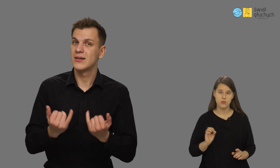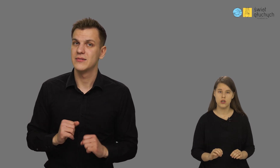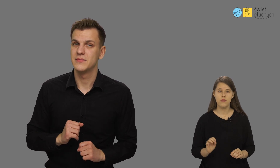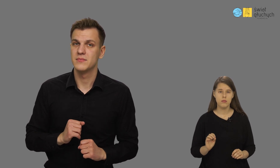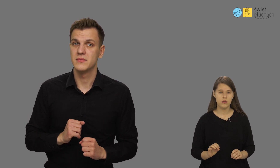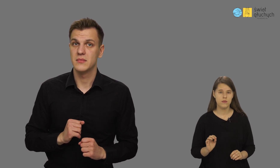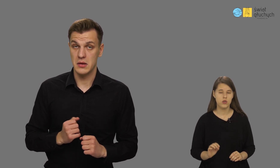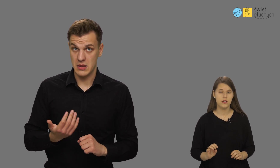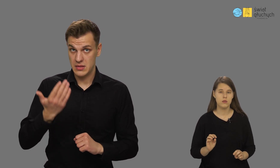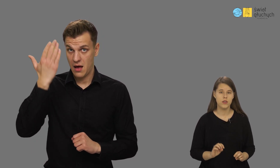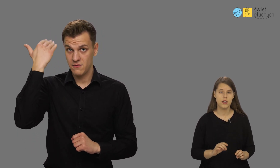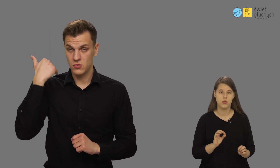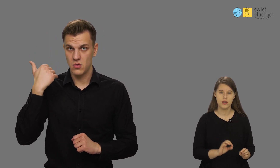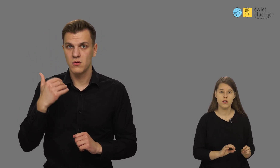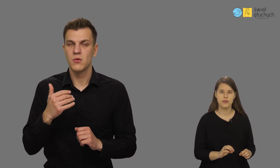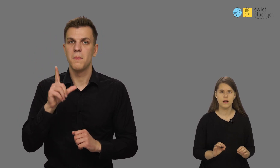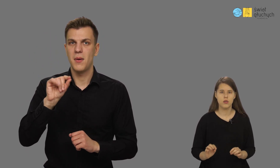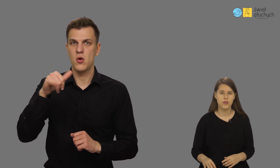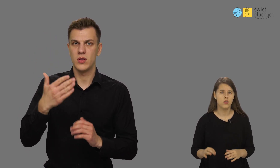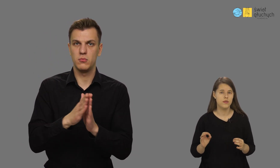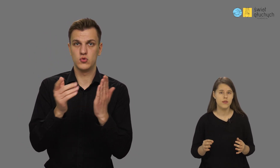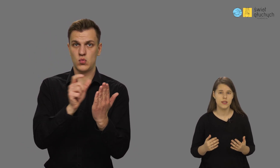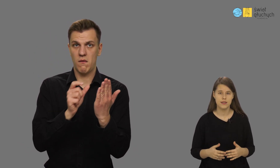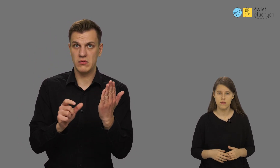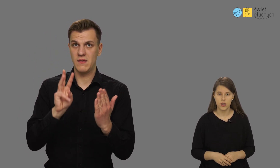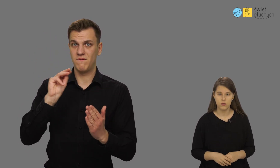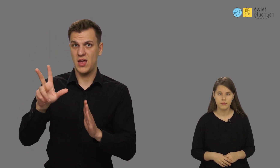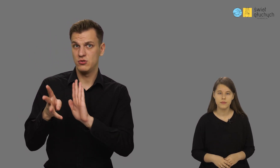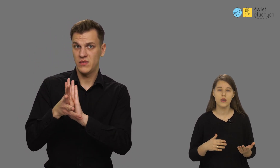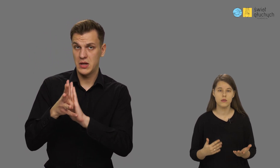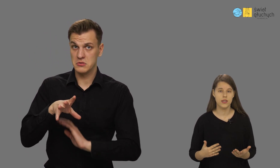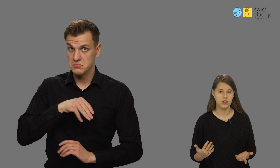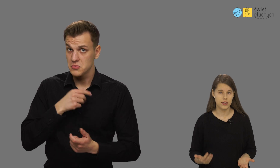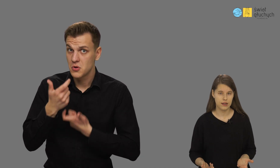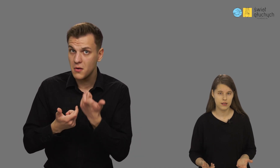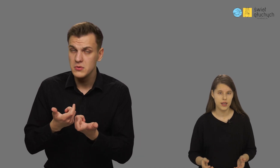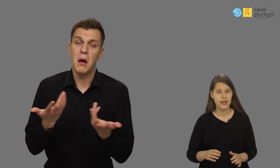Czy możliwym było stworzenie słownika polskiego języka migowego w XIX wieku? Okazuje się, że tak.